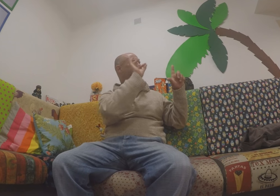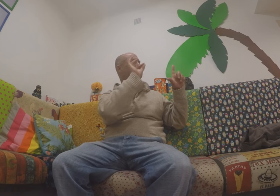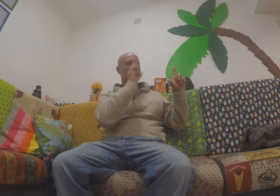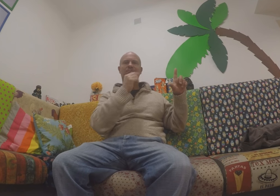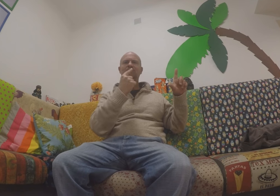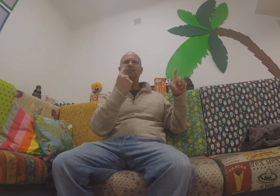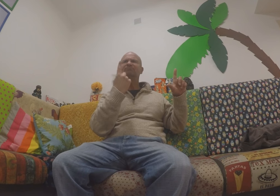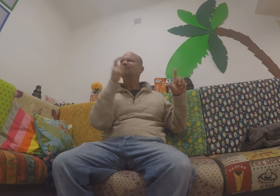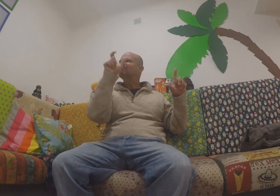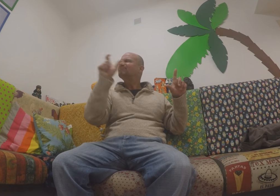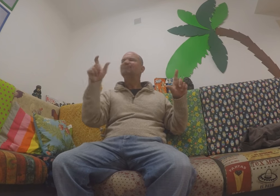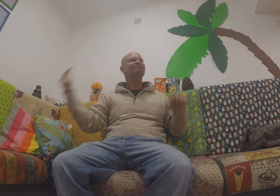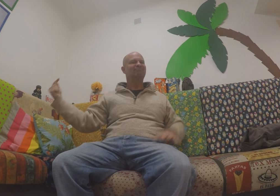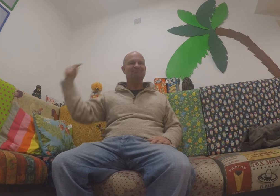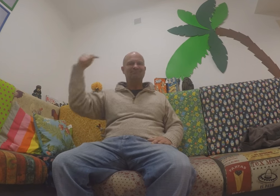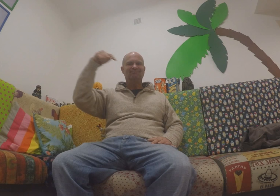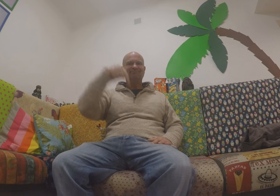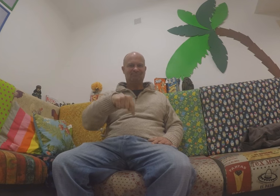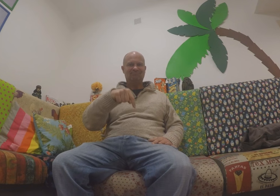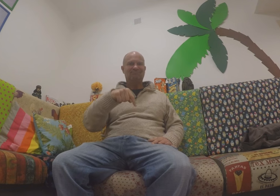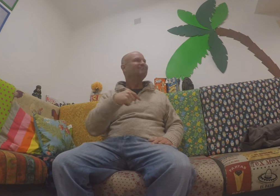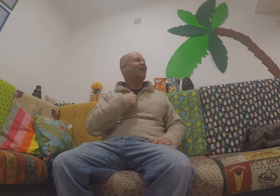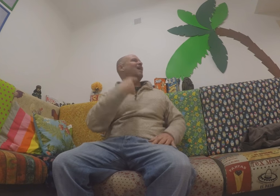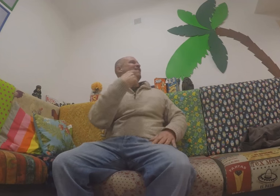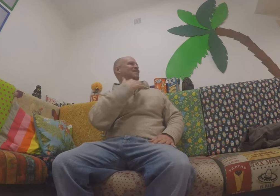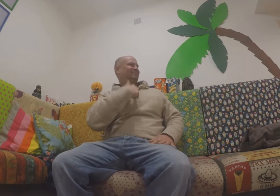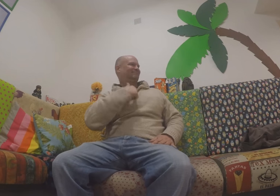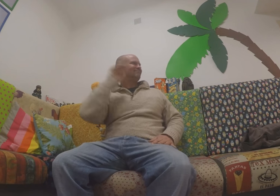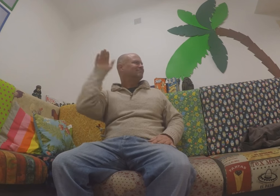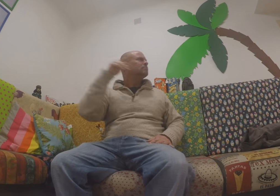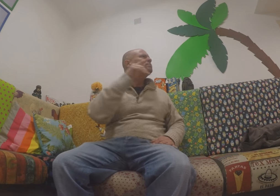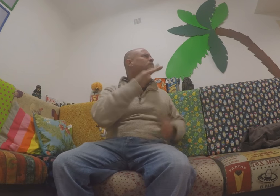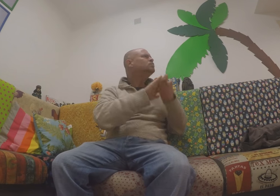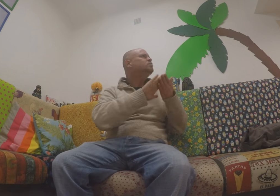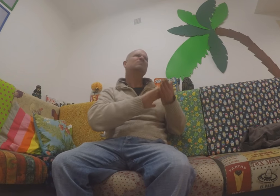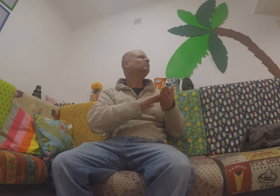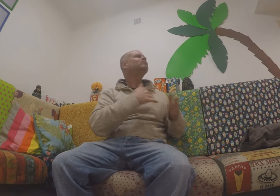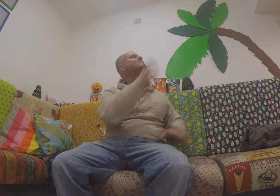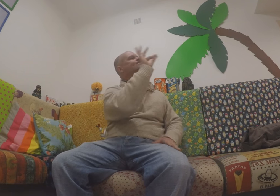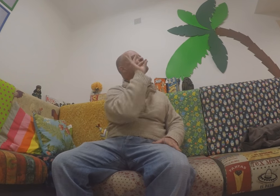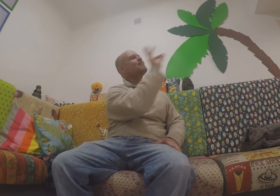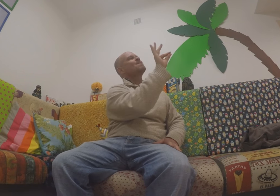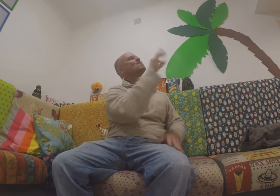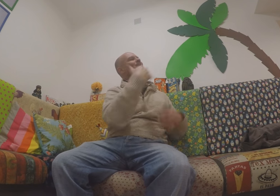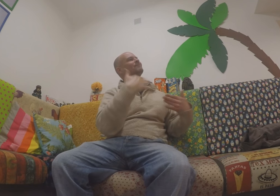Die ist voller Stecknadeln. Jeder Gast der hier schläft, darf seinen Heimatort mit einer Nadel markieren.